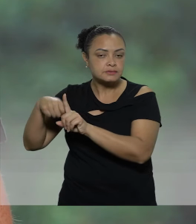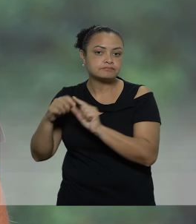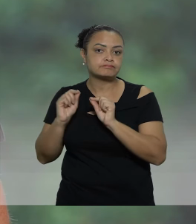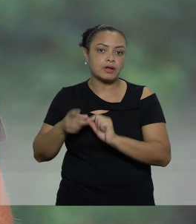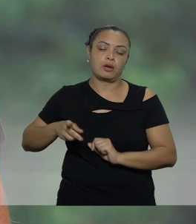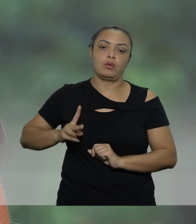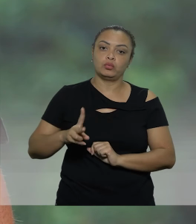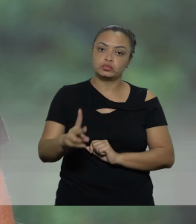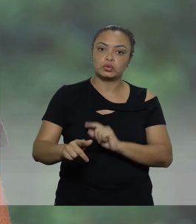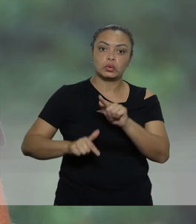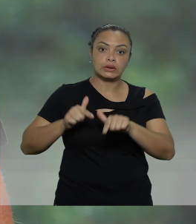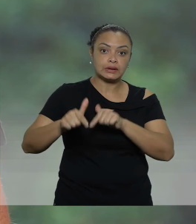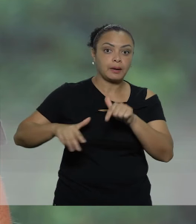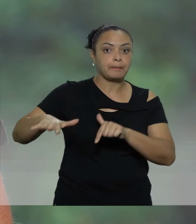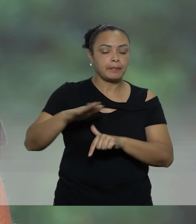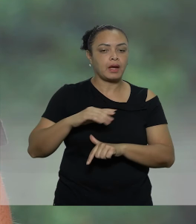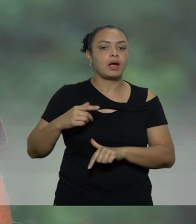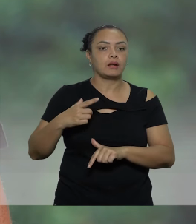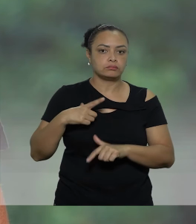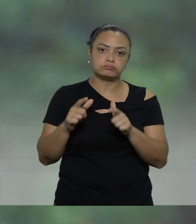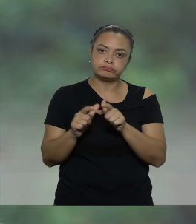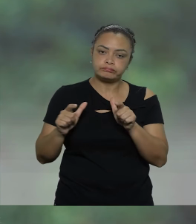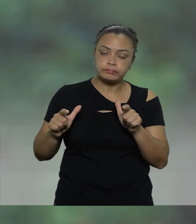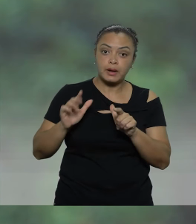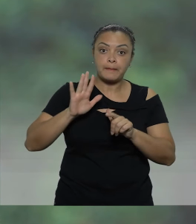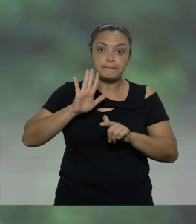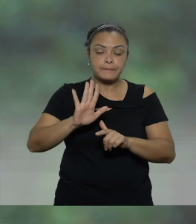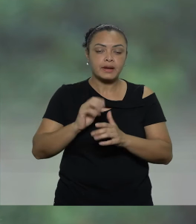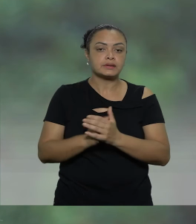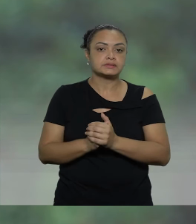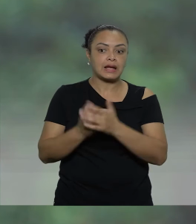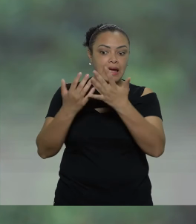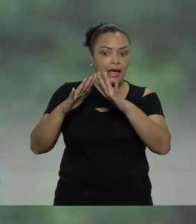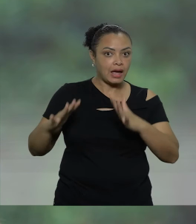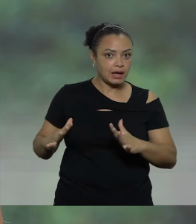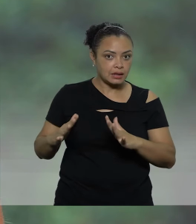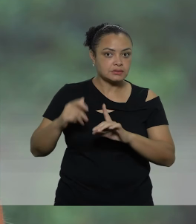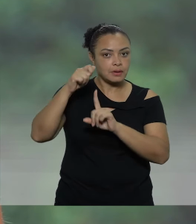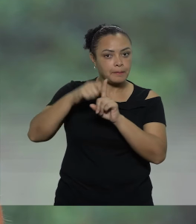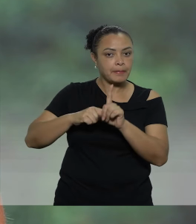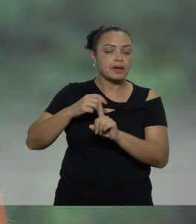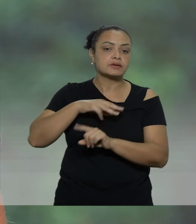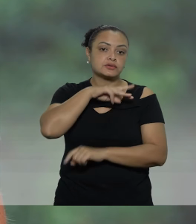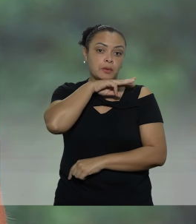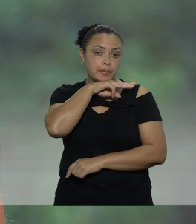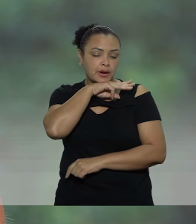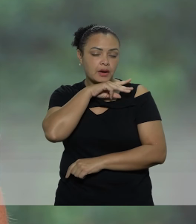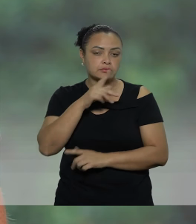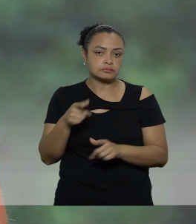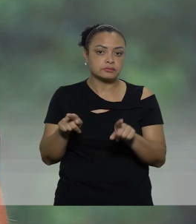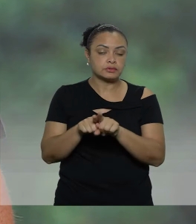de um mercado de trabalho ainda aquecido. Mesmo com a crise bancária do início de março levando a um aperto nas condições de crédito